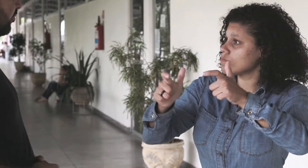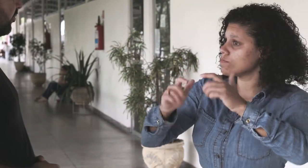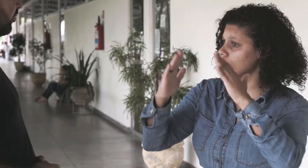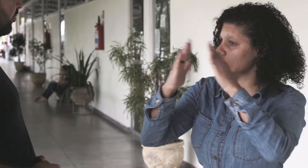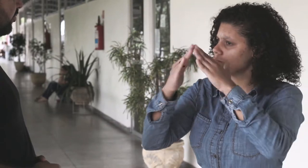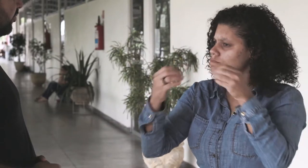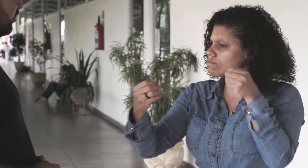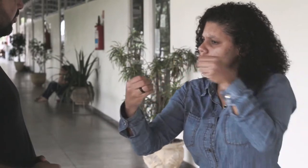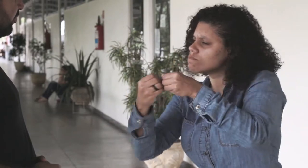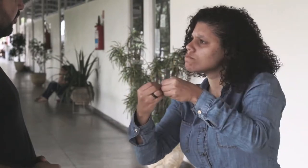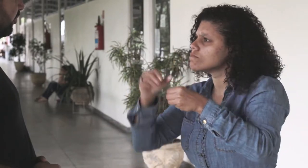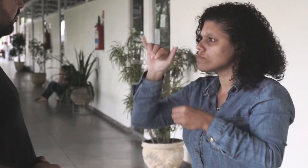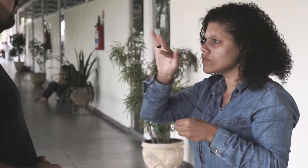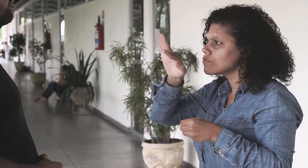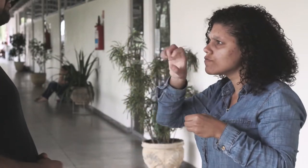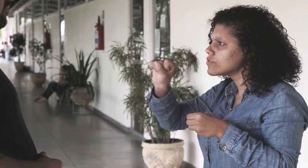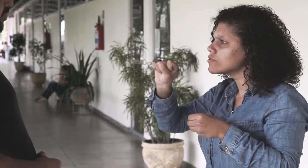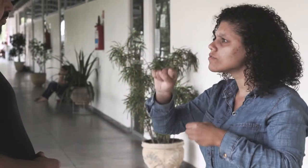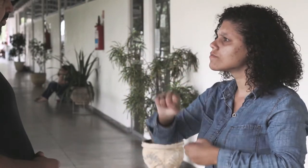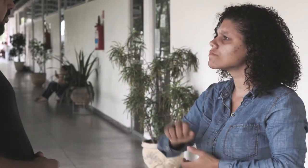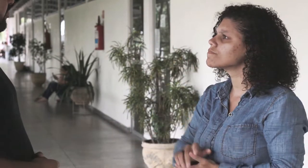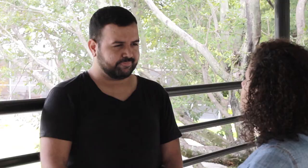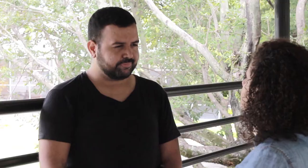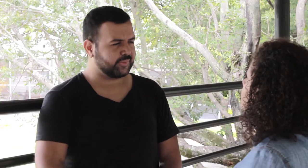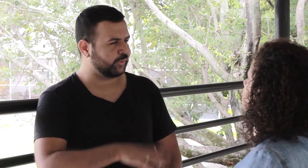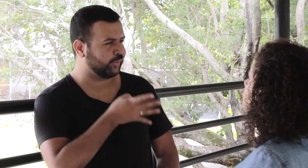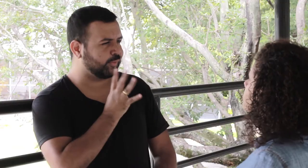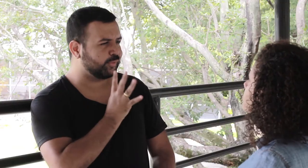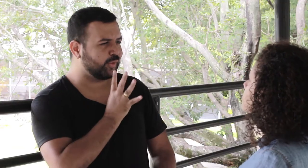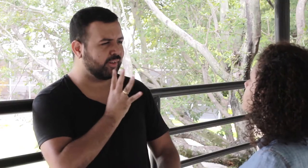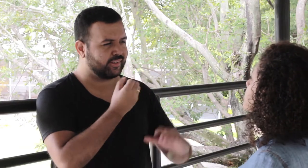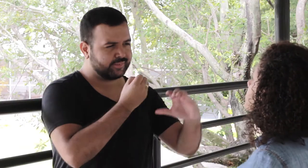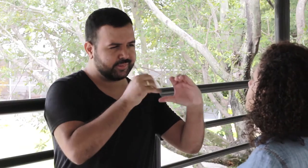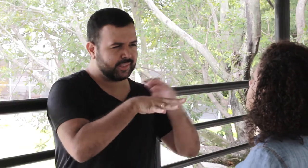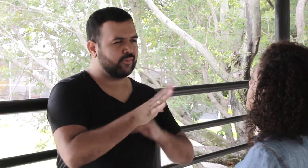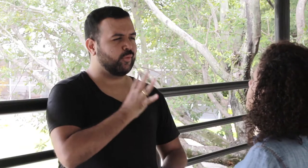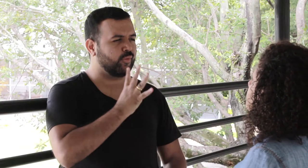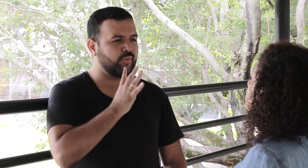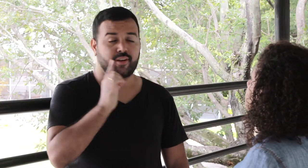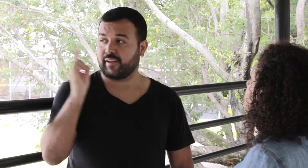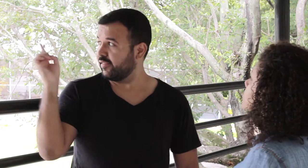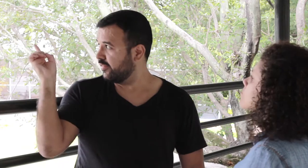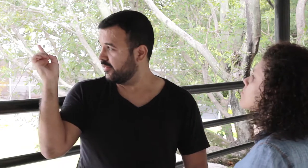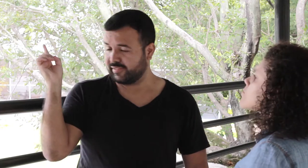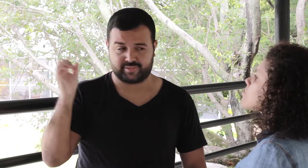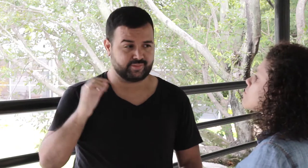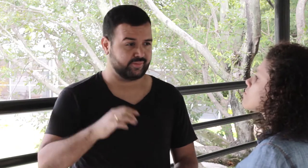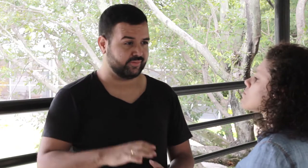A sua casa fica perto do IFES? Aham. Você conhece o Cefor?